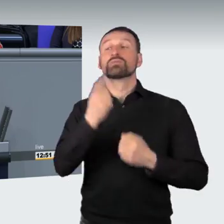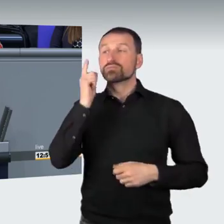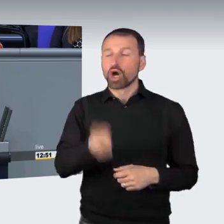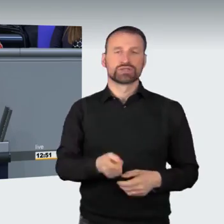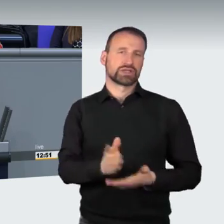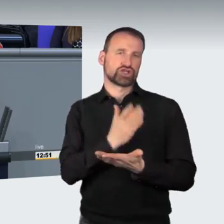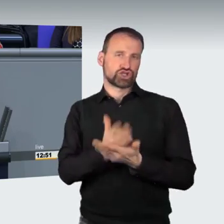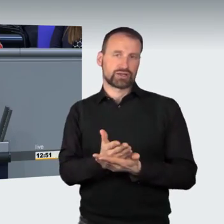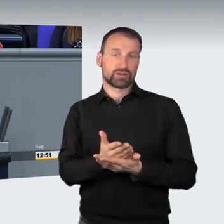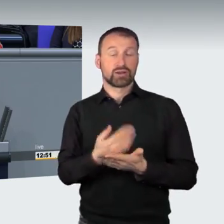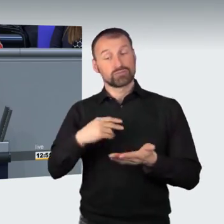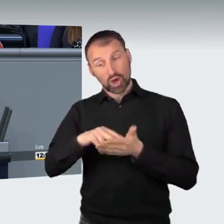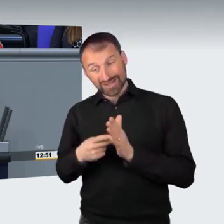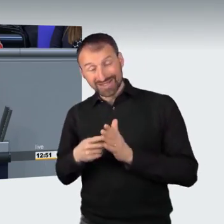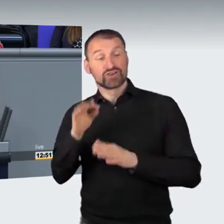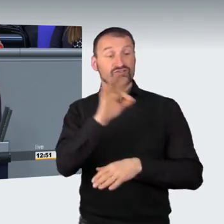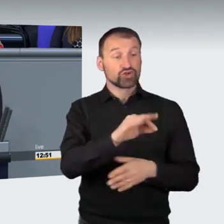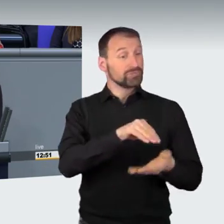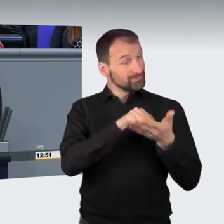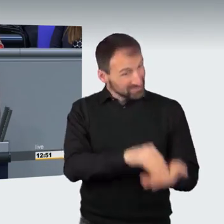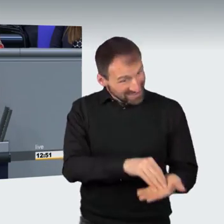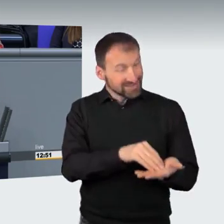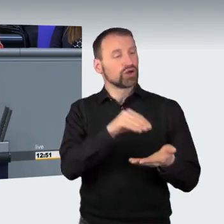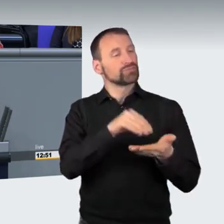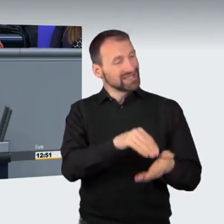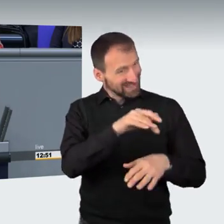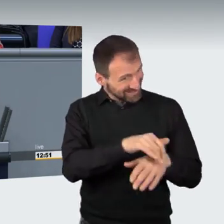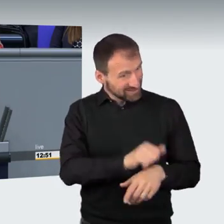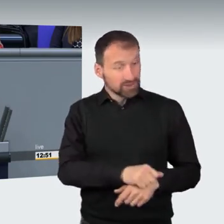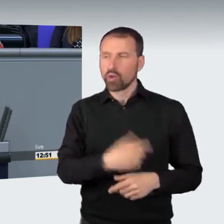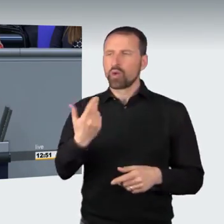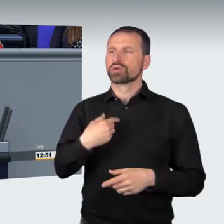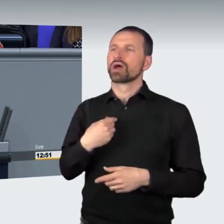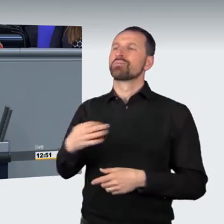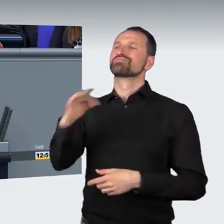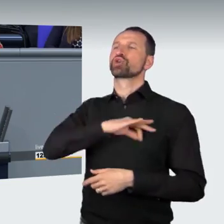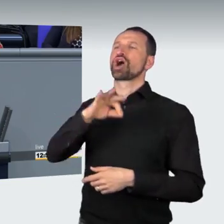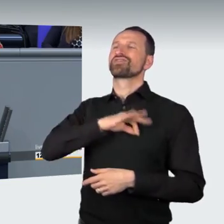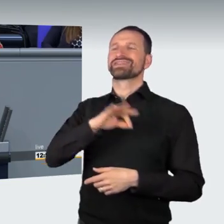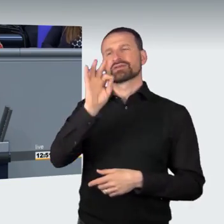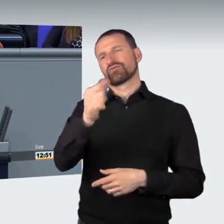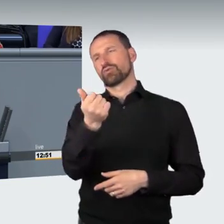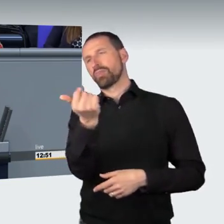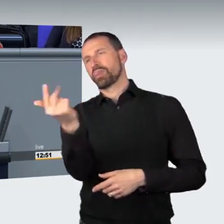oder Profite für wenige. Die Linke will eine Politik für Mieterinnen und Mieter. Wir wollen einen Kurswechsel in der Wohnungspolitik.